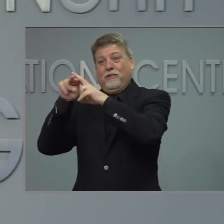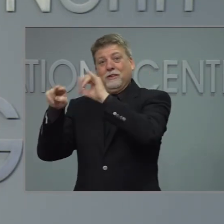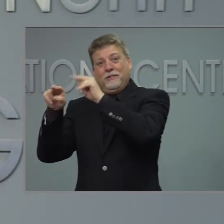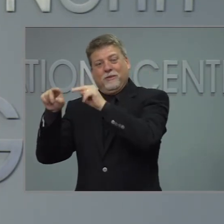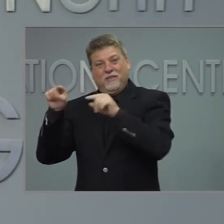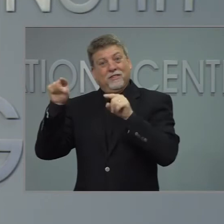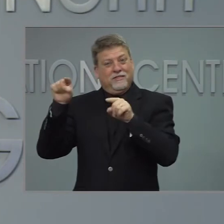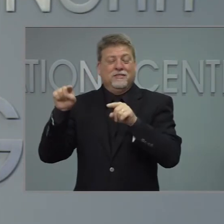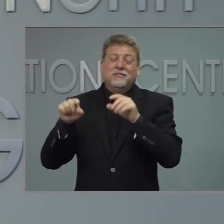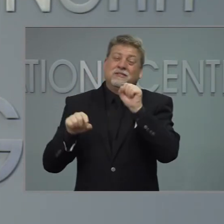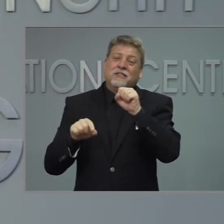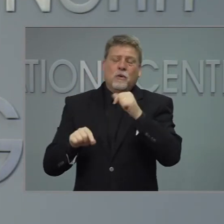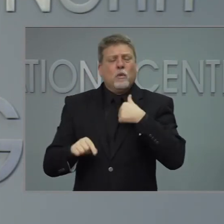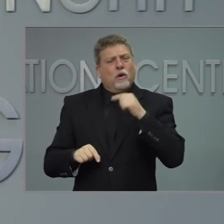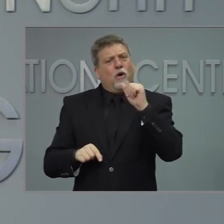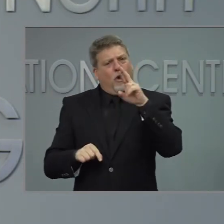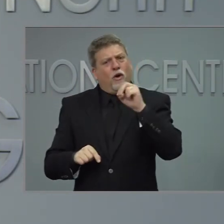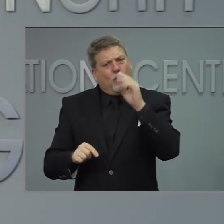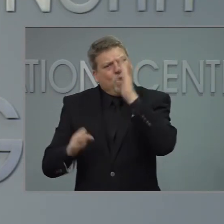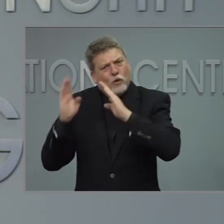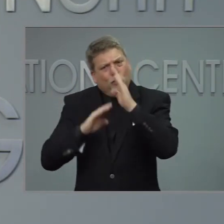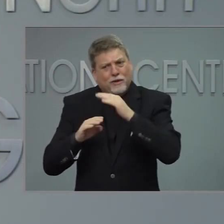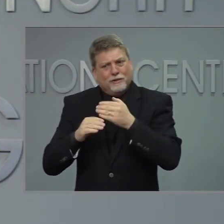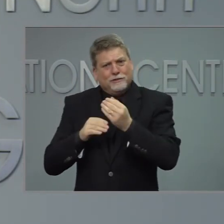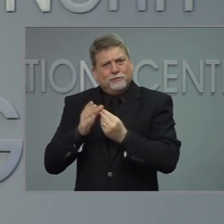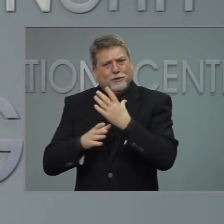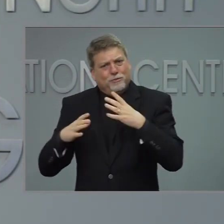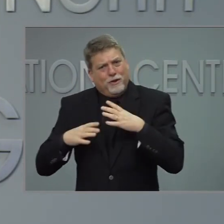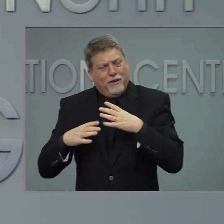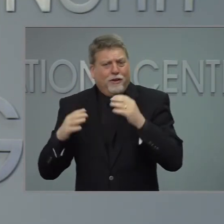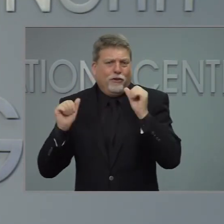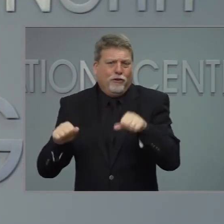embargo, puedo decirte que el progreso que estamos haciendo ahora,